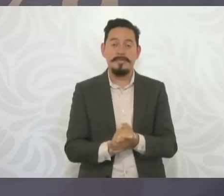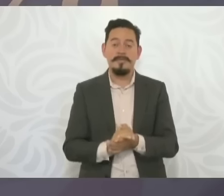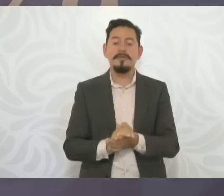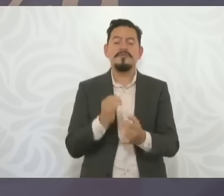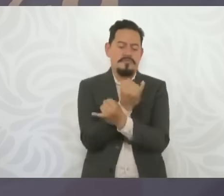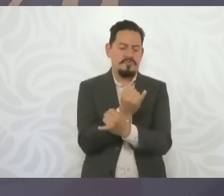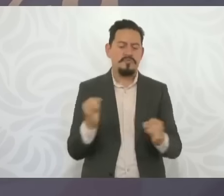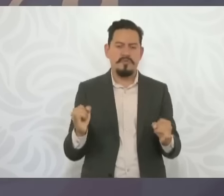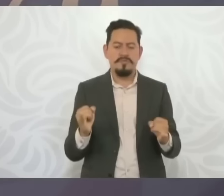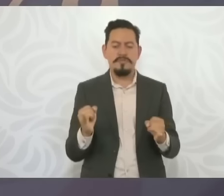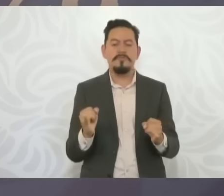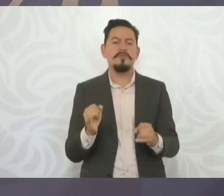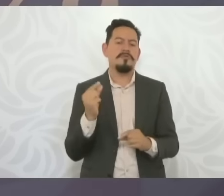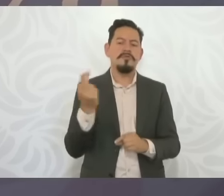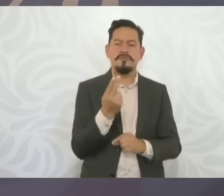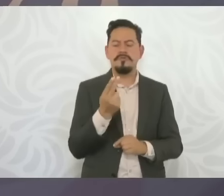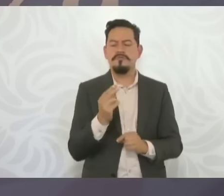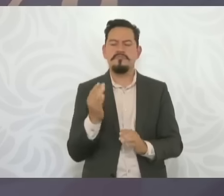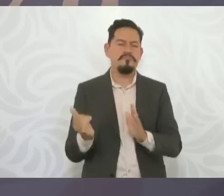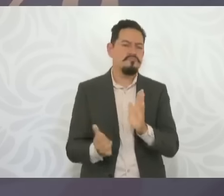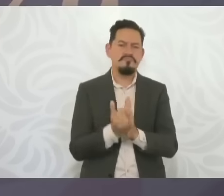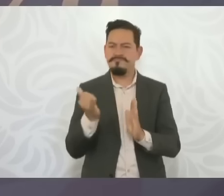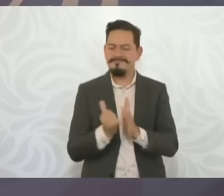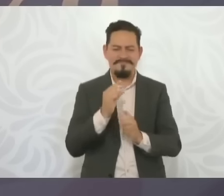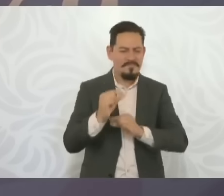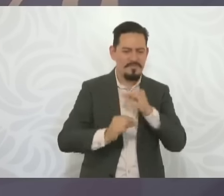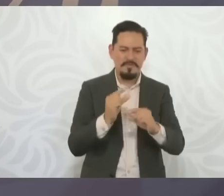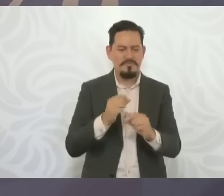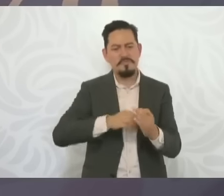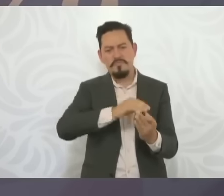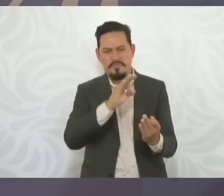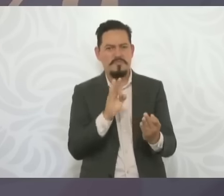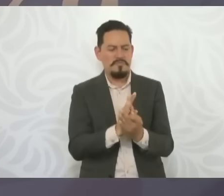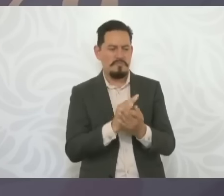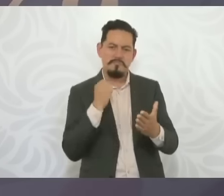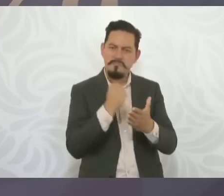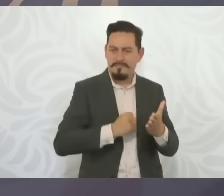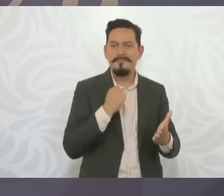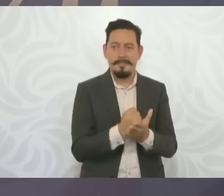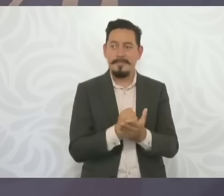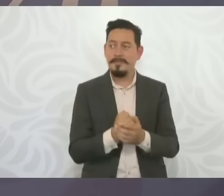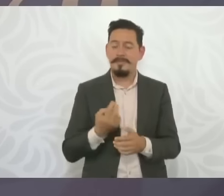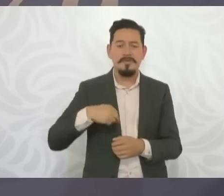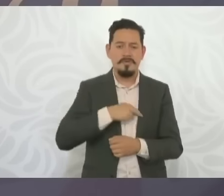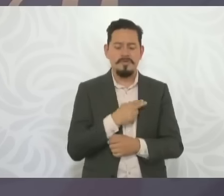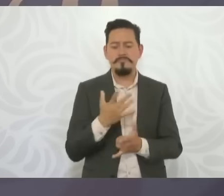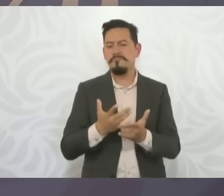se ejerce y se defiende. El acto que hoy conmemoramos tiene un profundo significado.